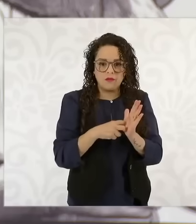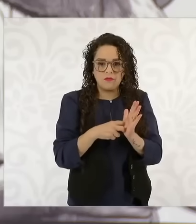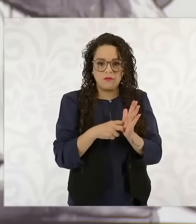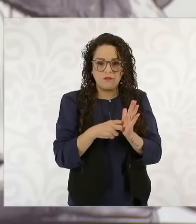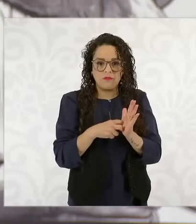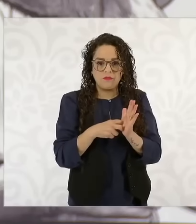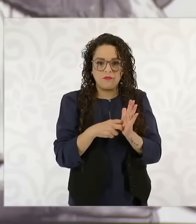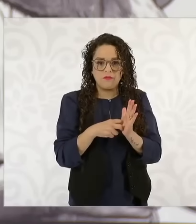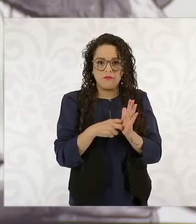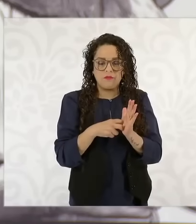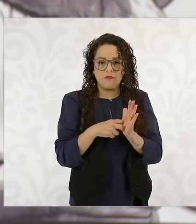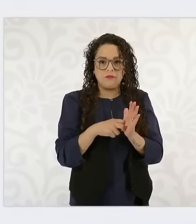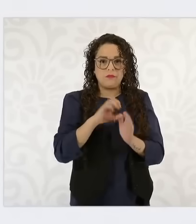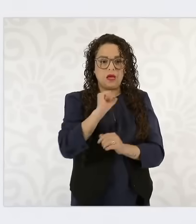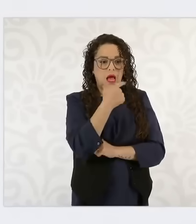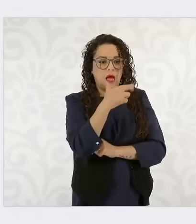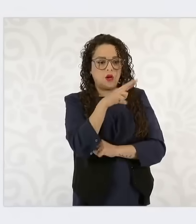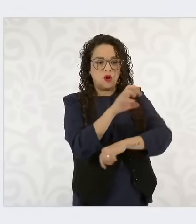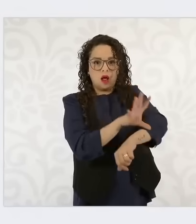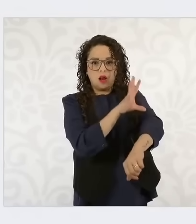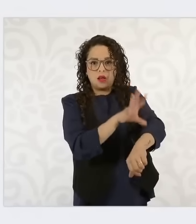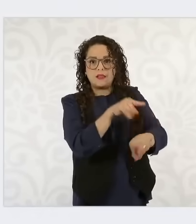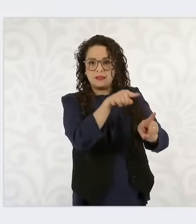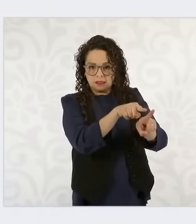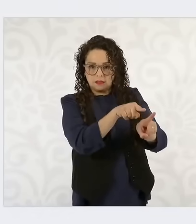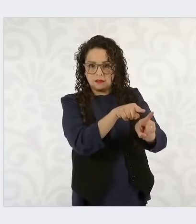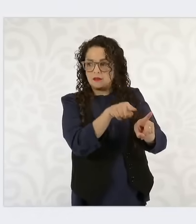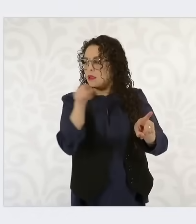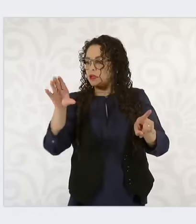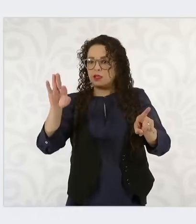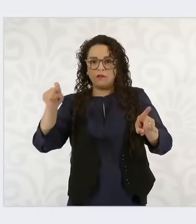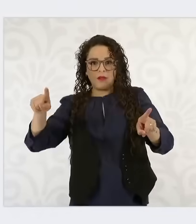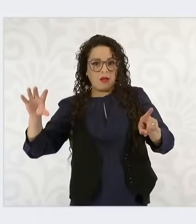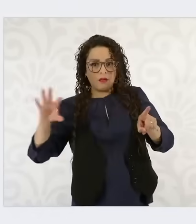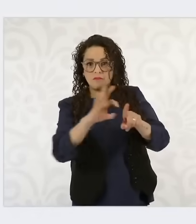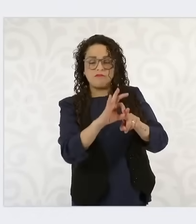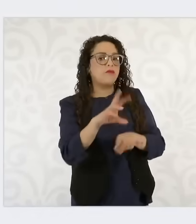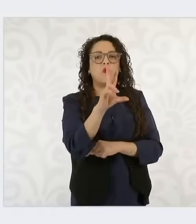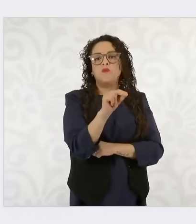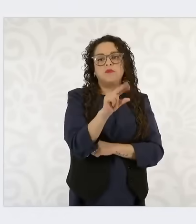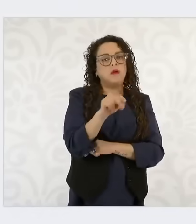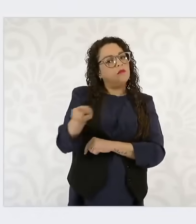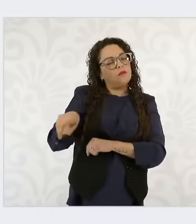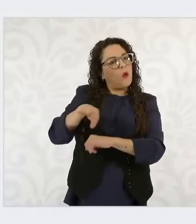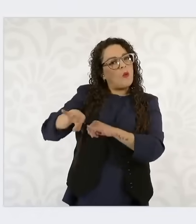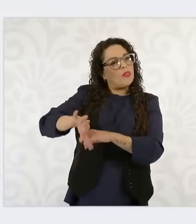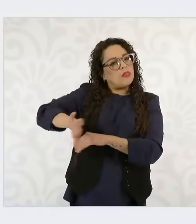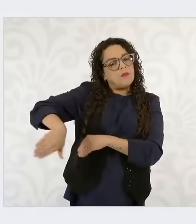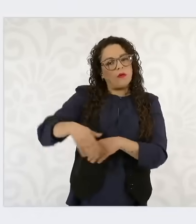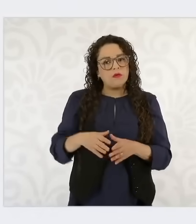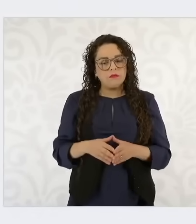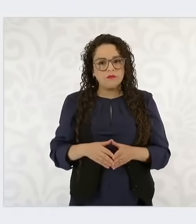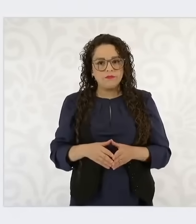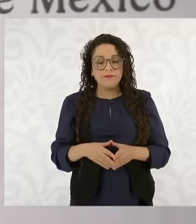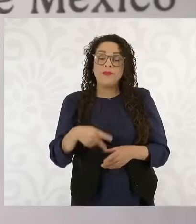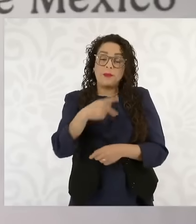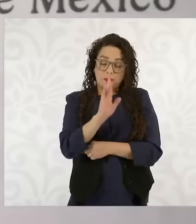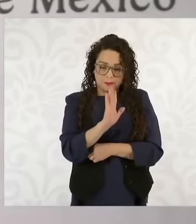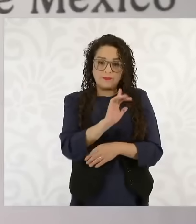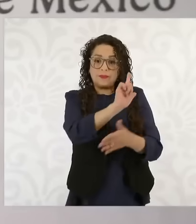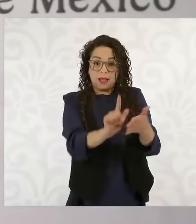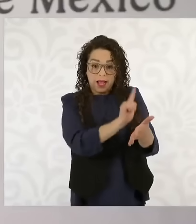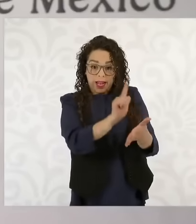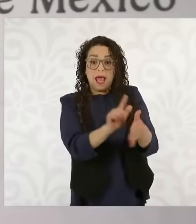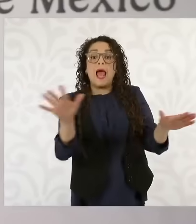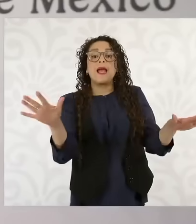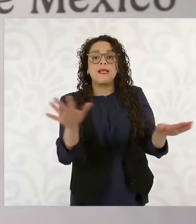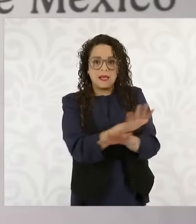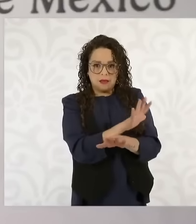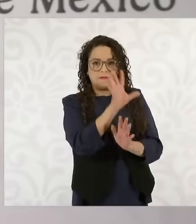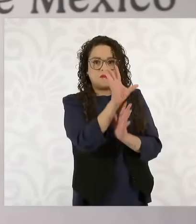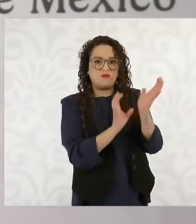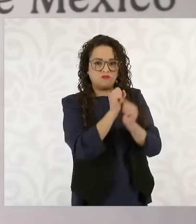a generar en el mercado eléctrico. Cambia la ley. Primero presenta un cambio constitucional